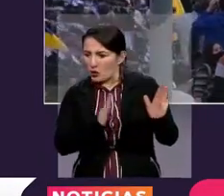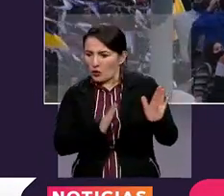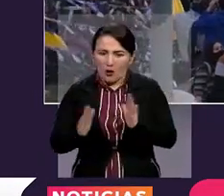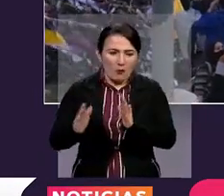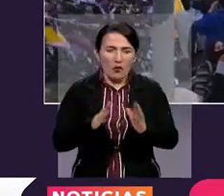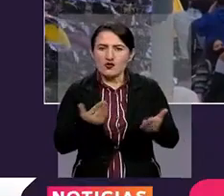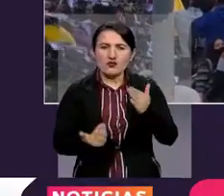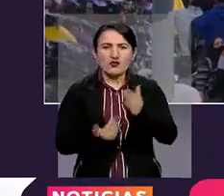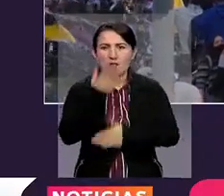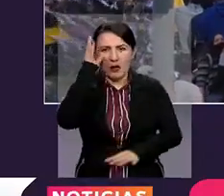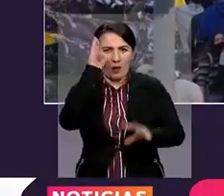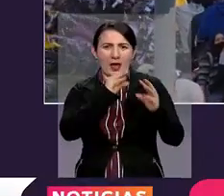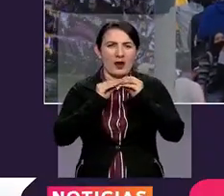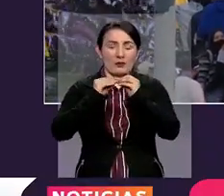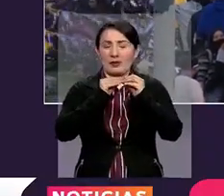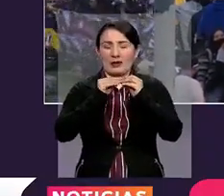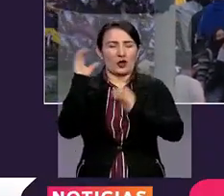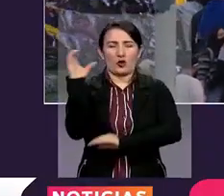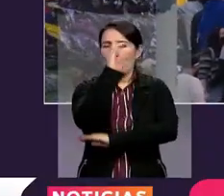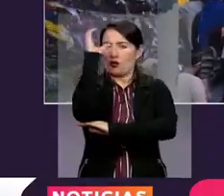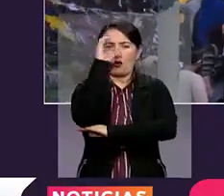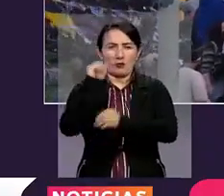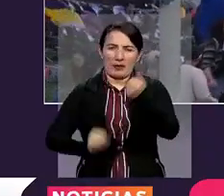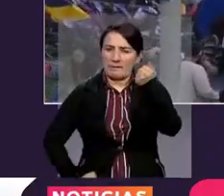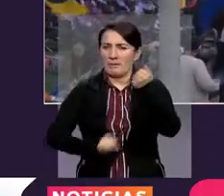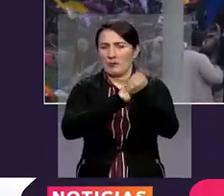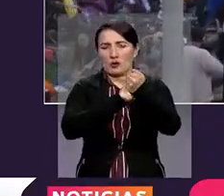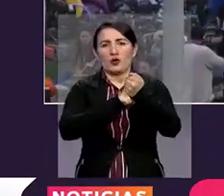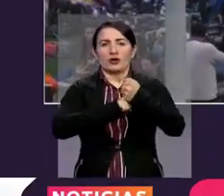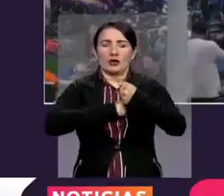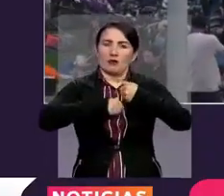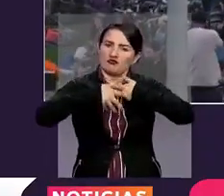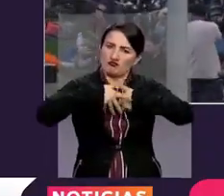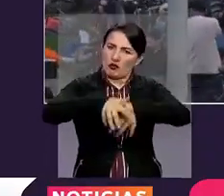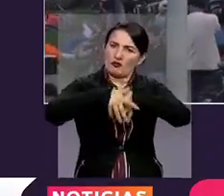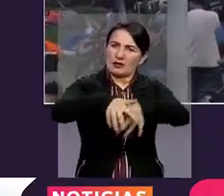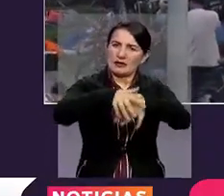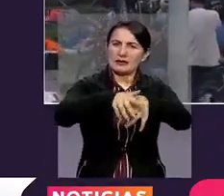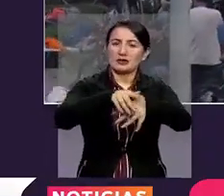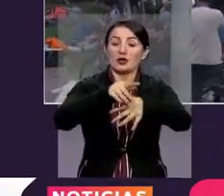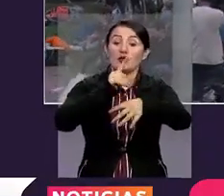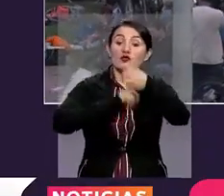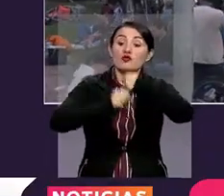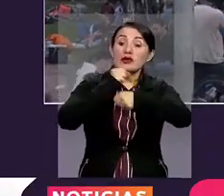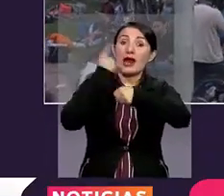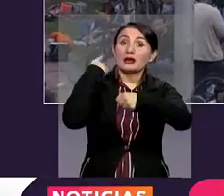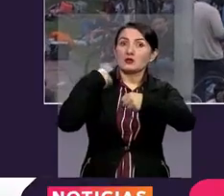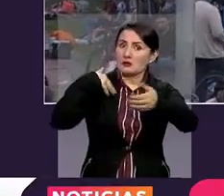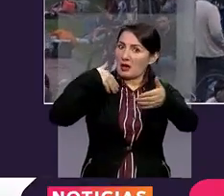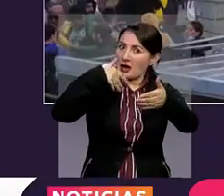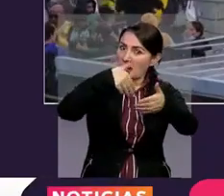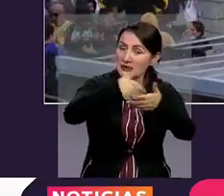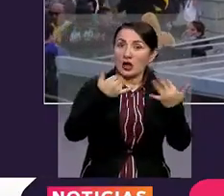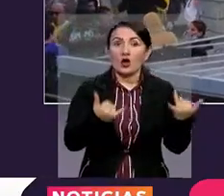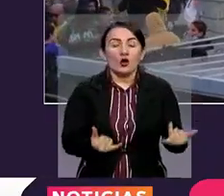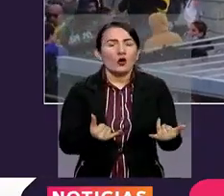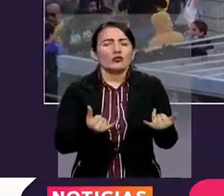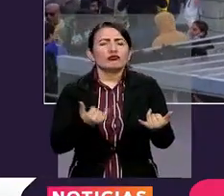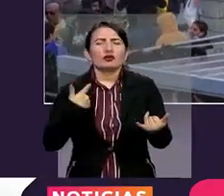SOCIEDAD CIVIL QUE TIENE QUE VER CON UN SURGIMIENTO DE NUEVOS PROCESOS ORGANIZATIVOS Y FORMAS